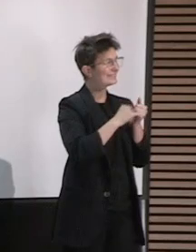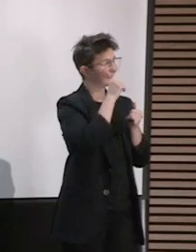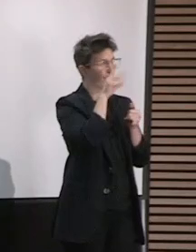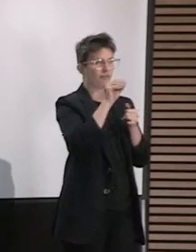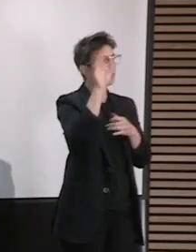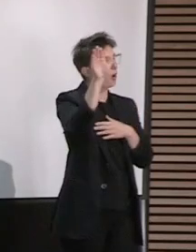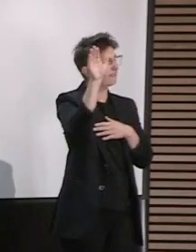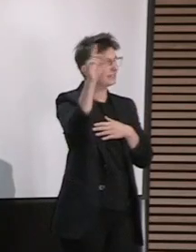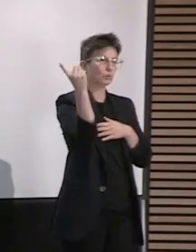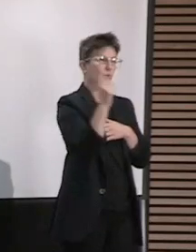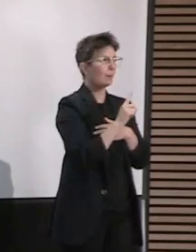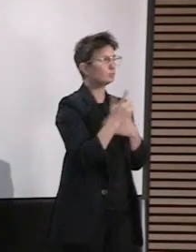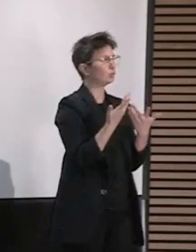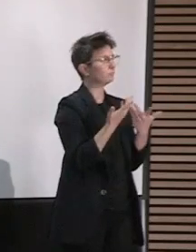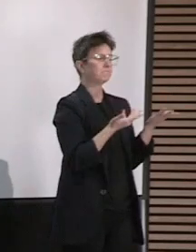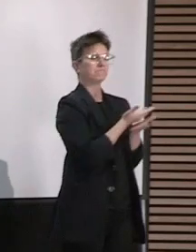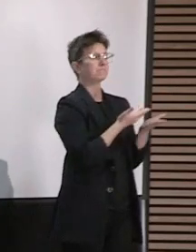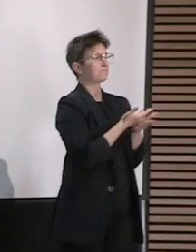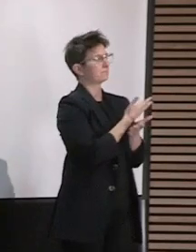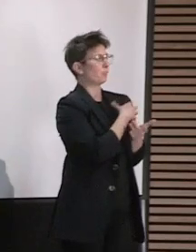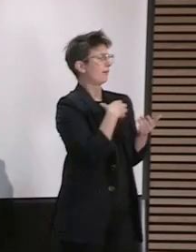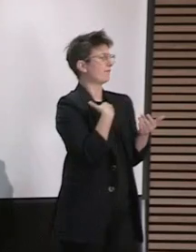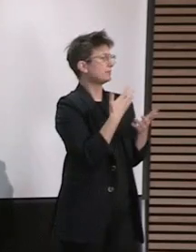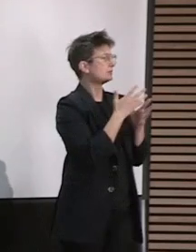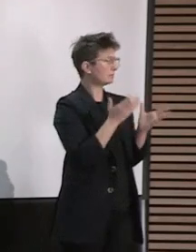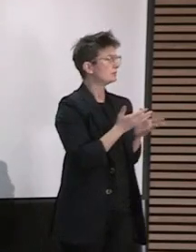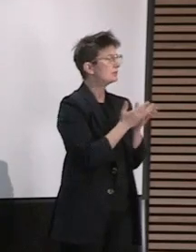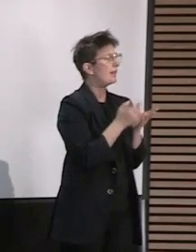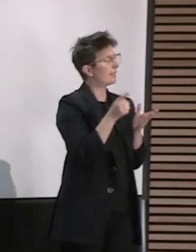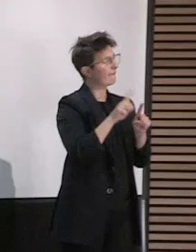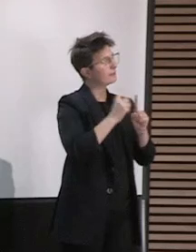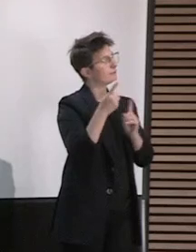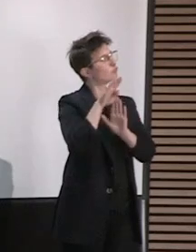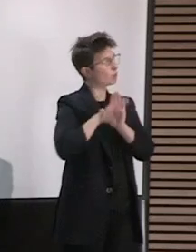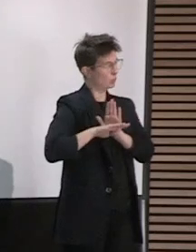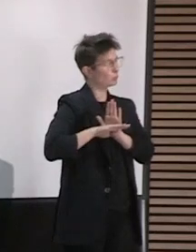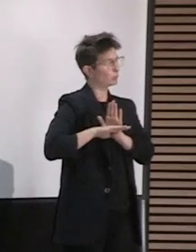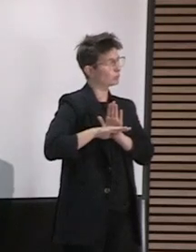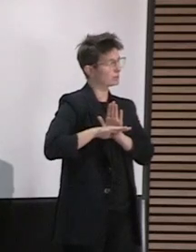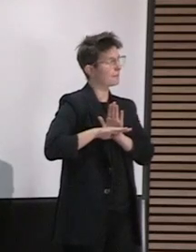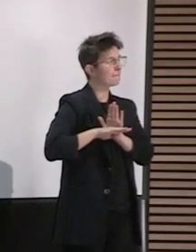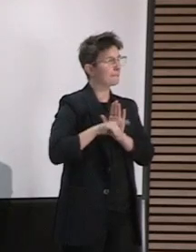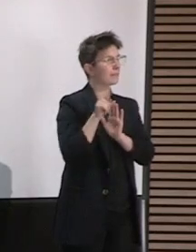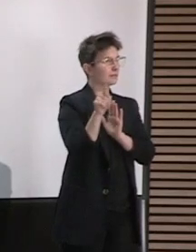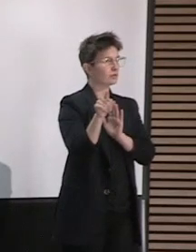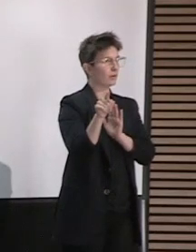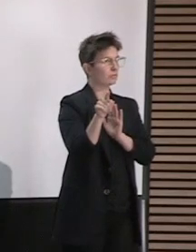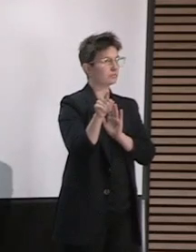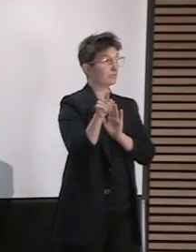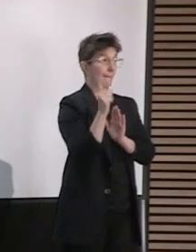tenei. Ka tae atu ki nga